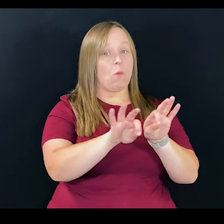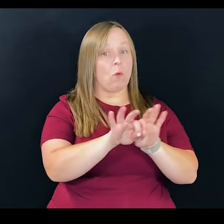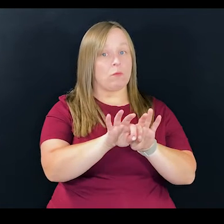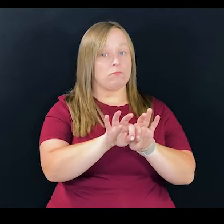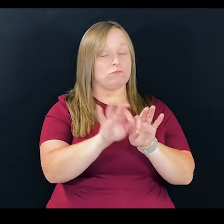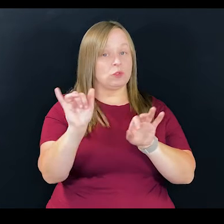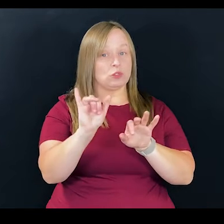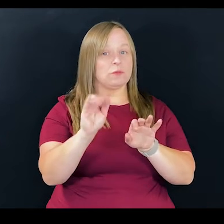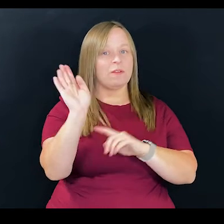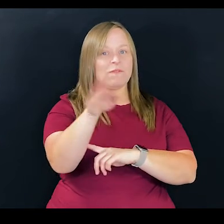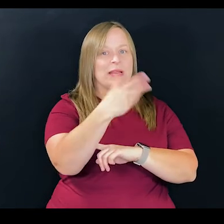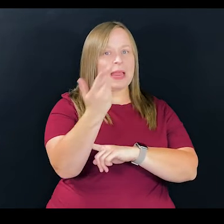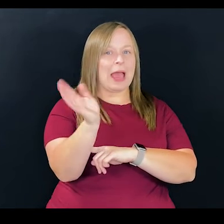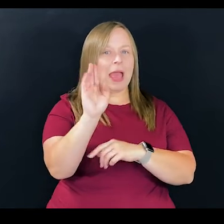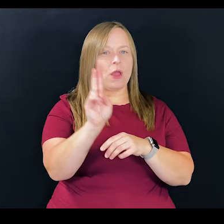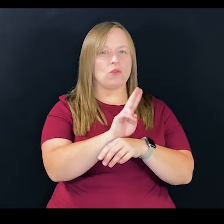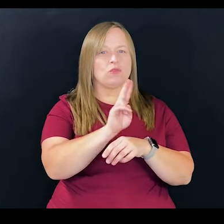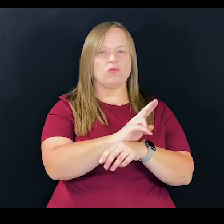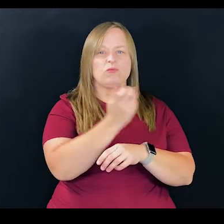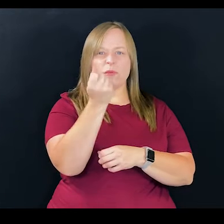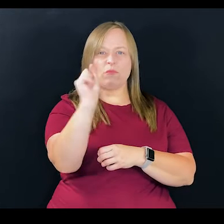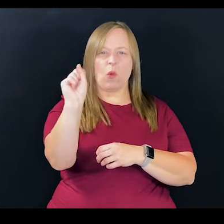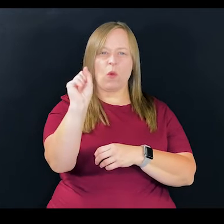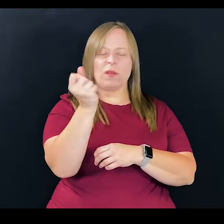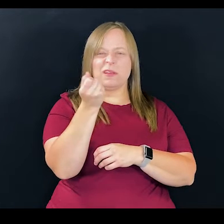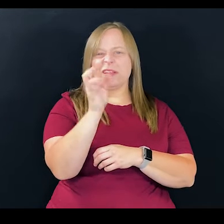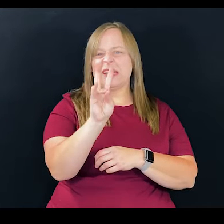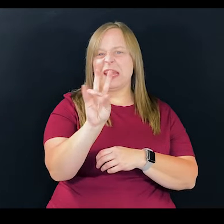La bandera empezó durante las protestas en los 70,